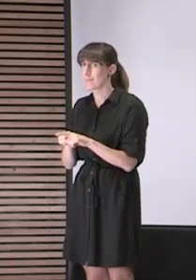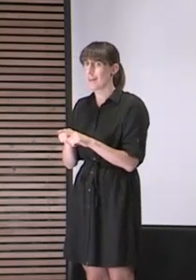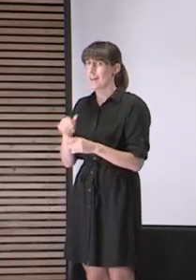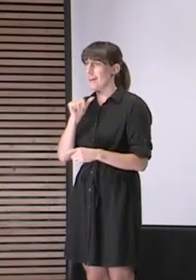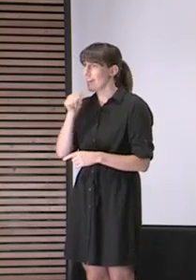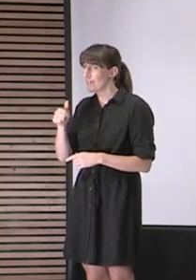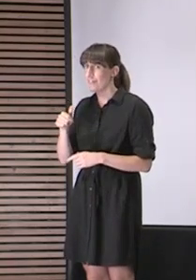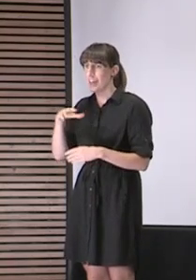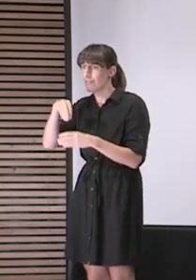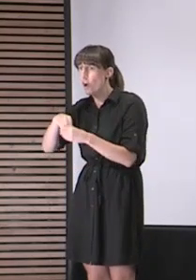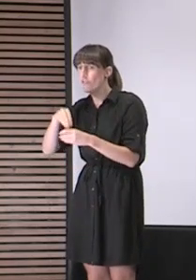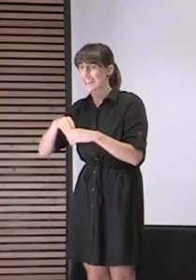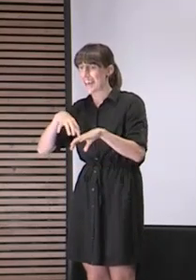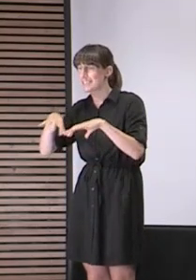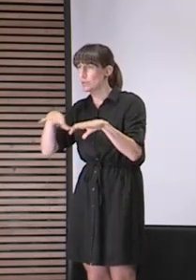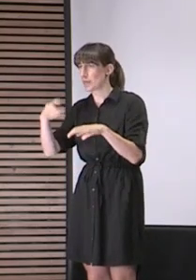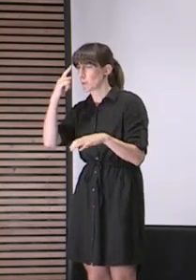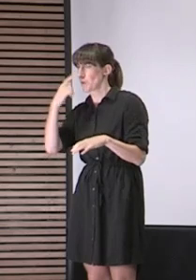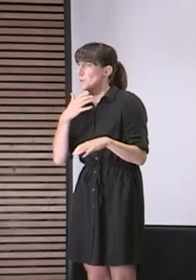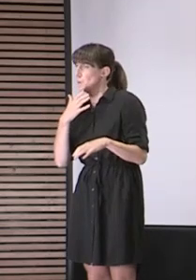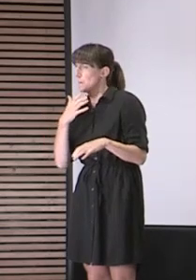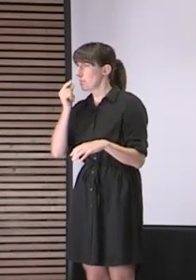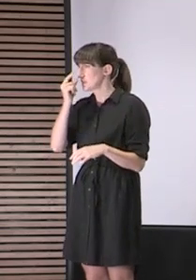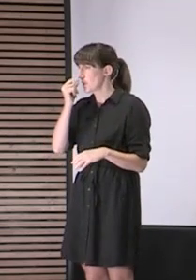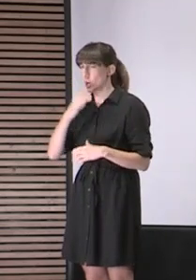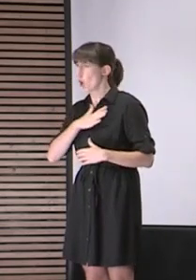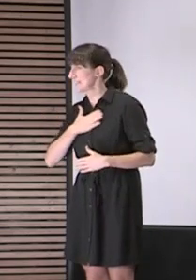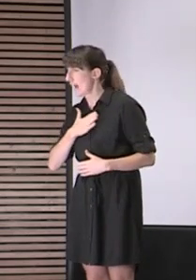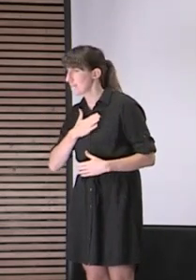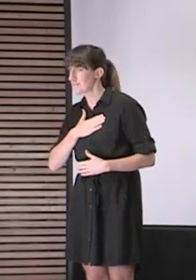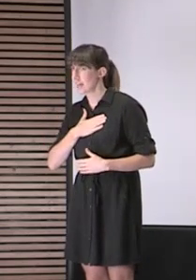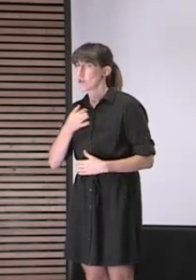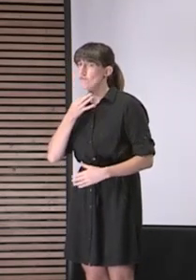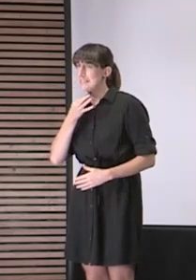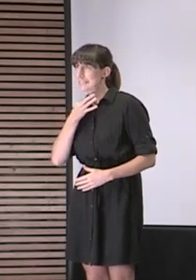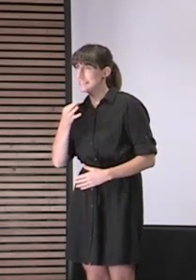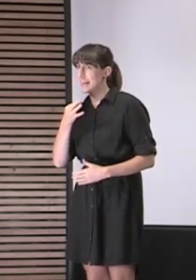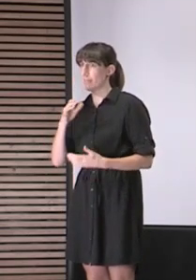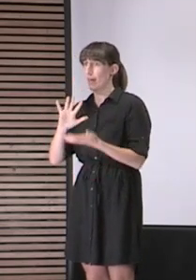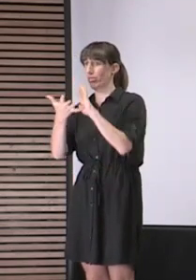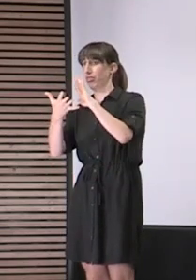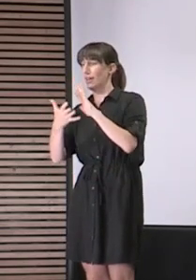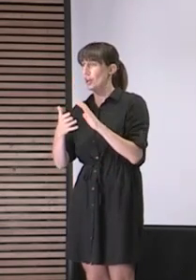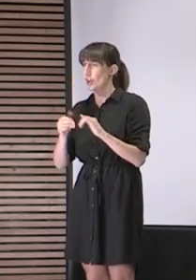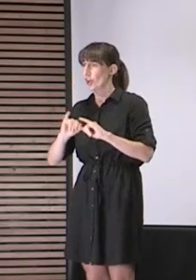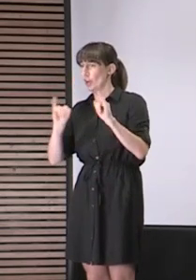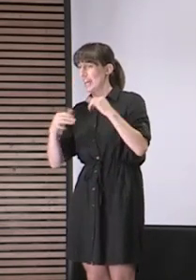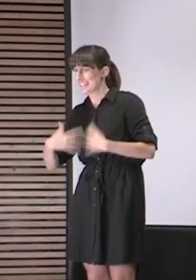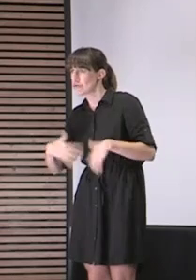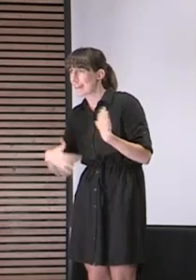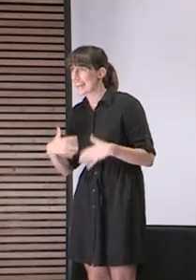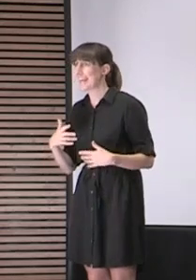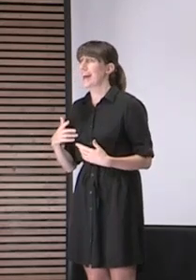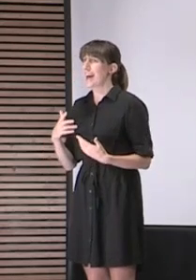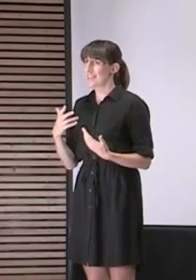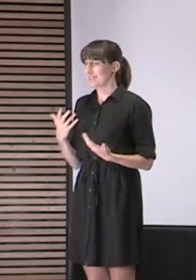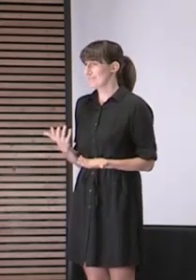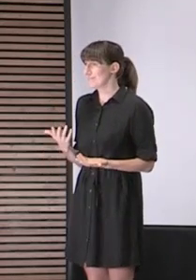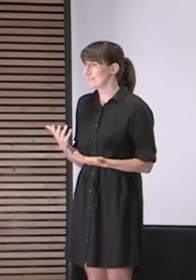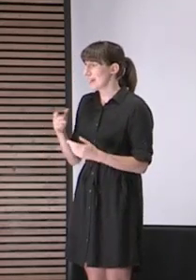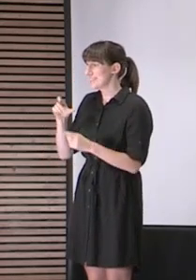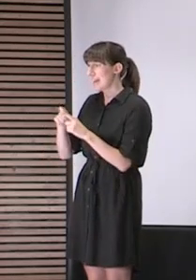riesgo de la misma manera que le